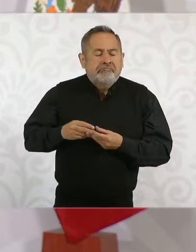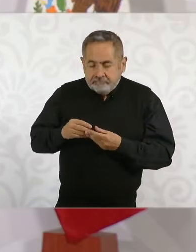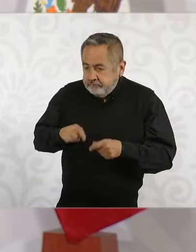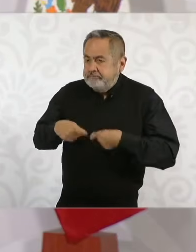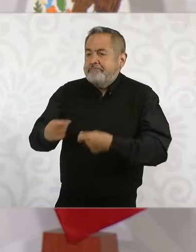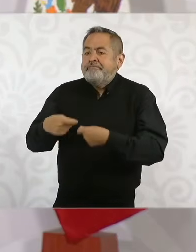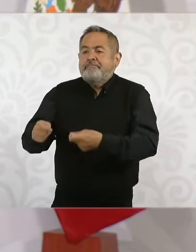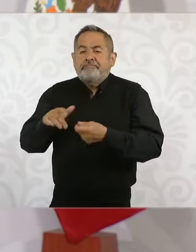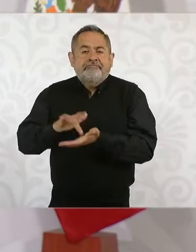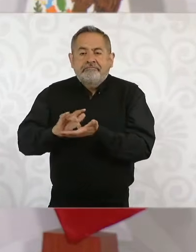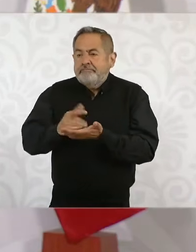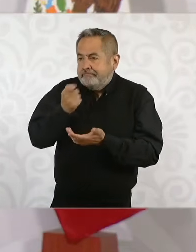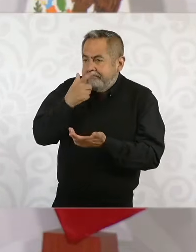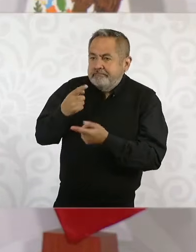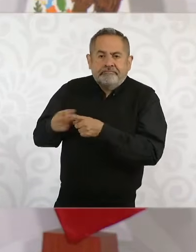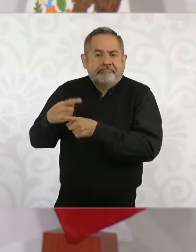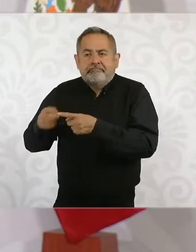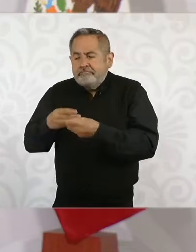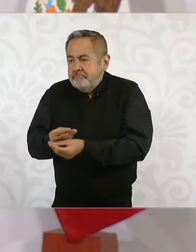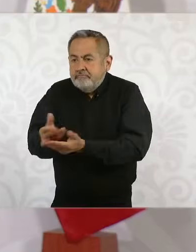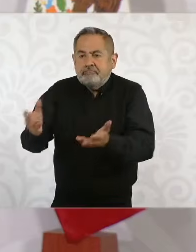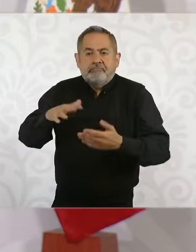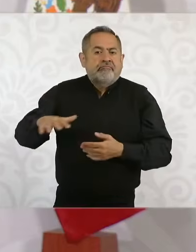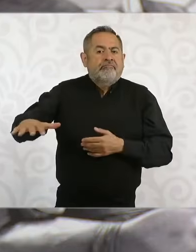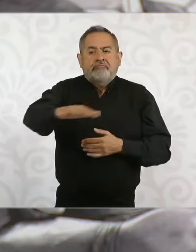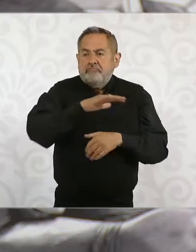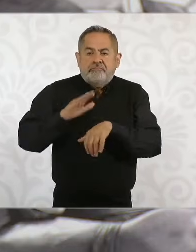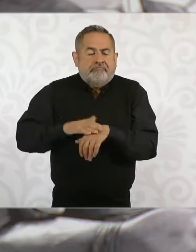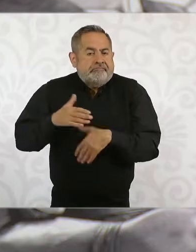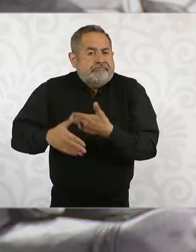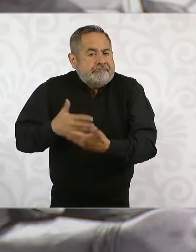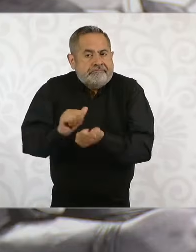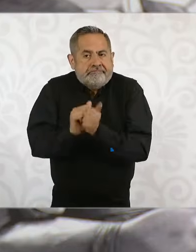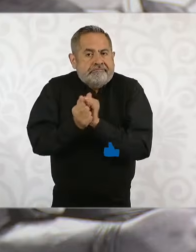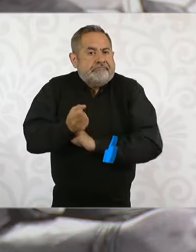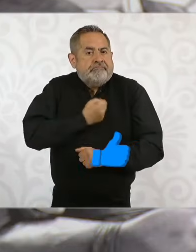sino que también fortalece nuestra infraestructura de salud y promueve el desarrollo sustentable y